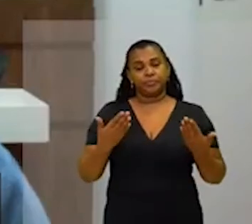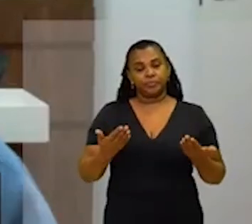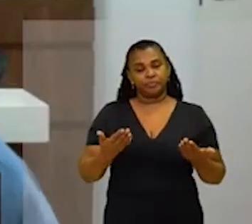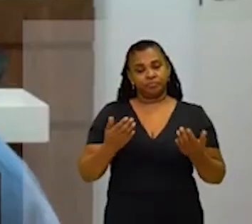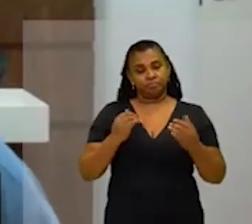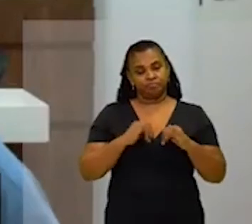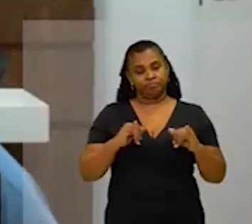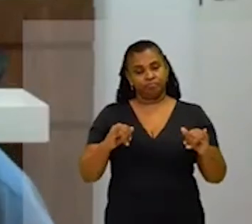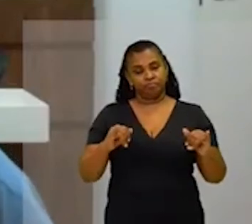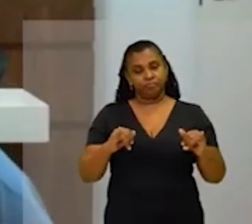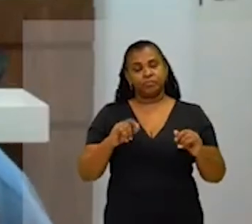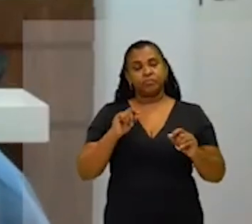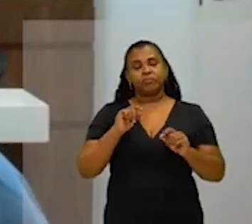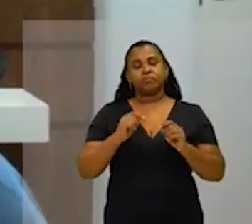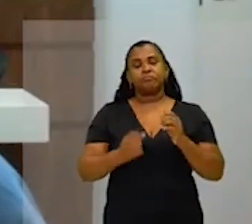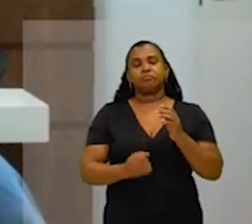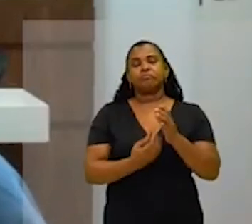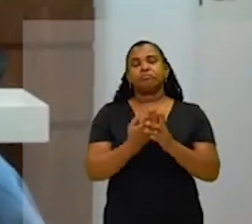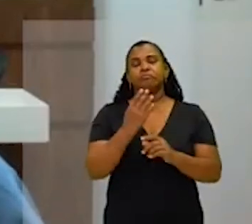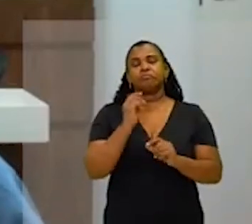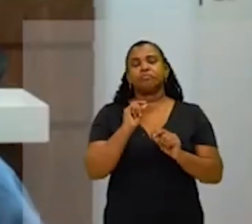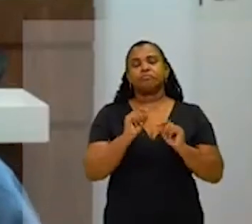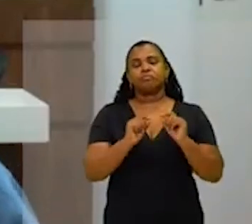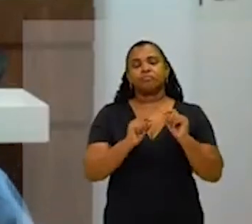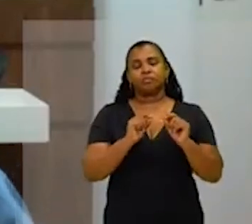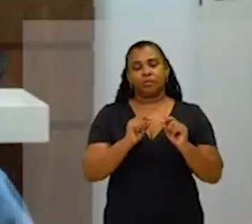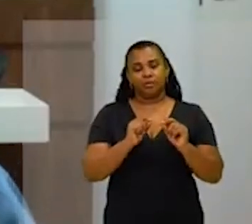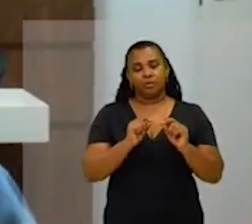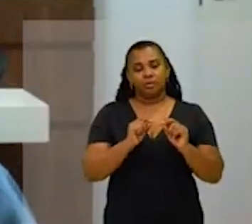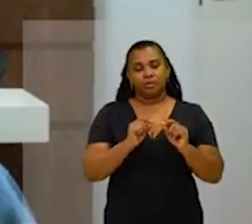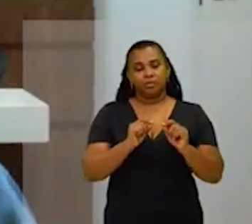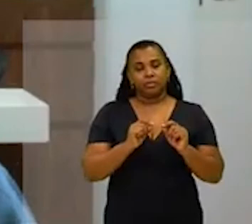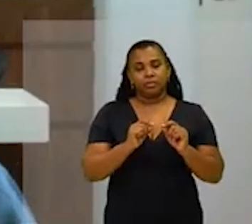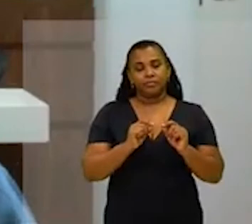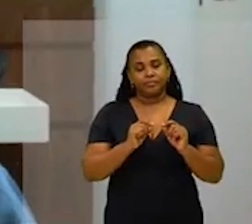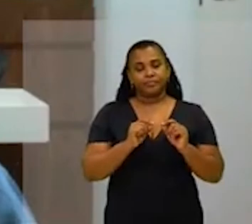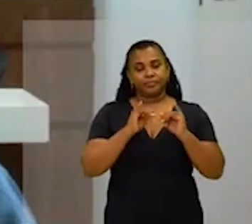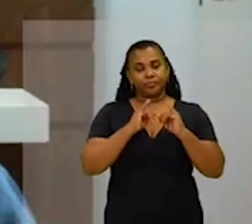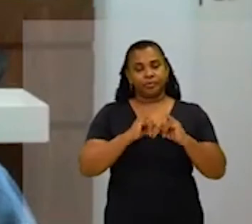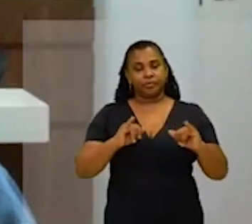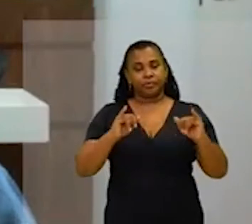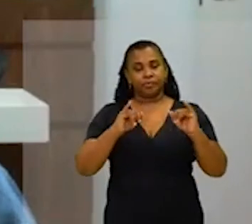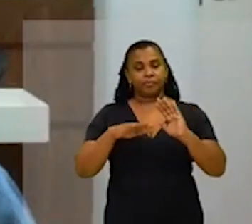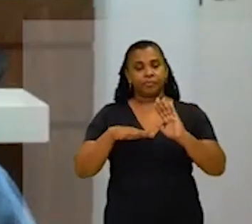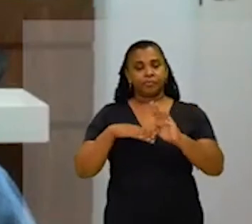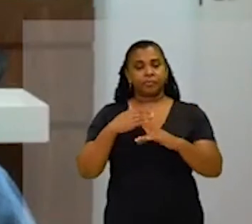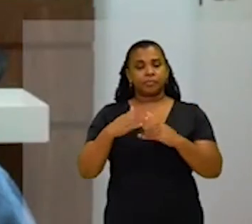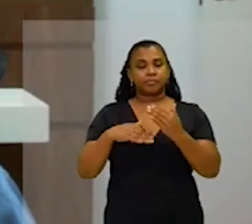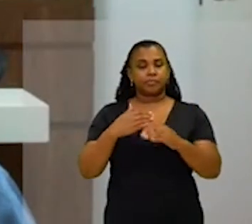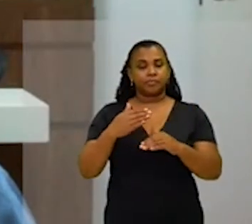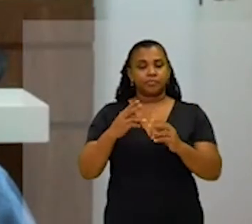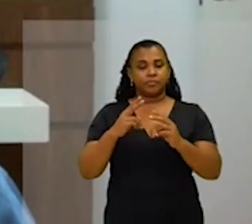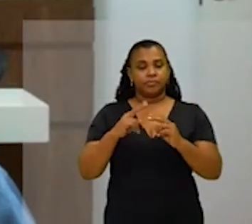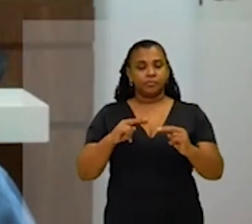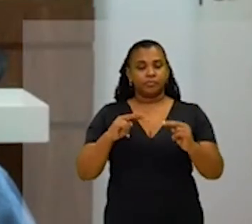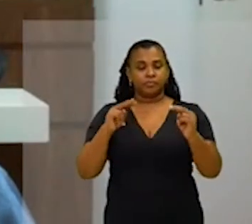e se produziu foi deflagrado um processo que era muito visível no acompanhamento